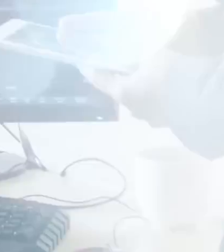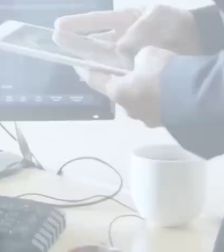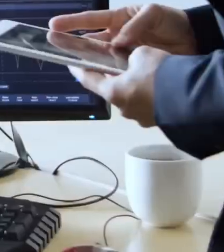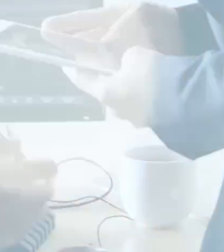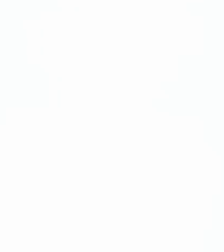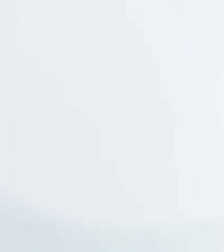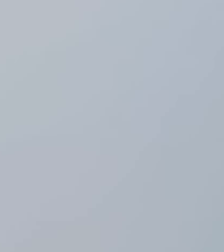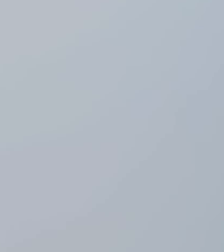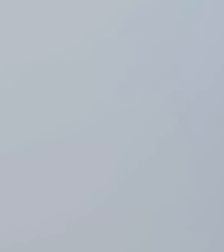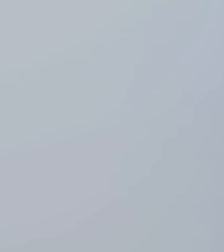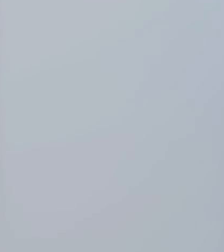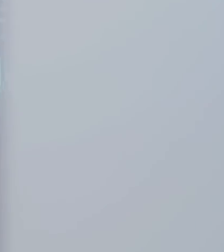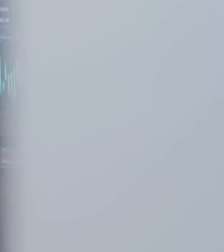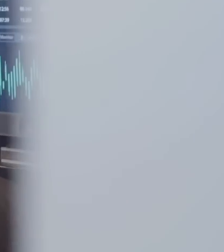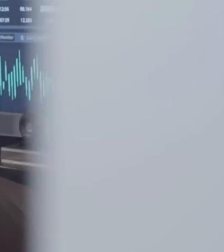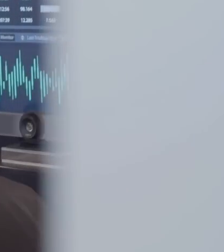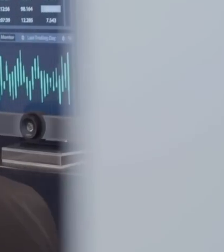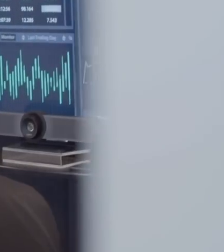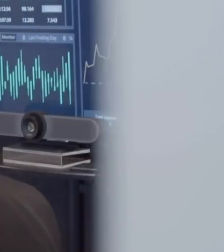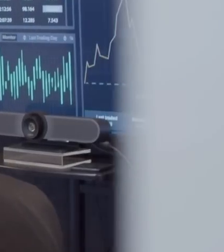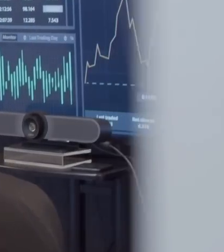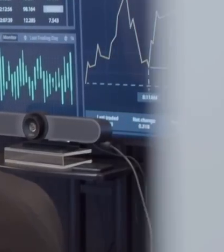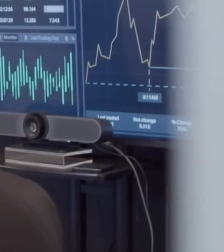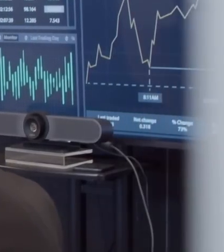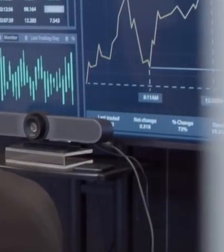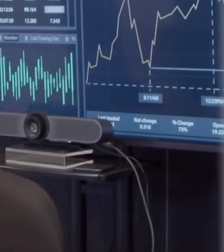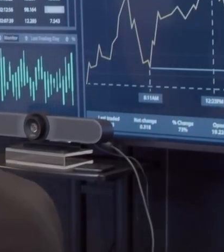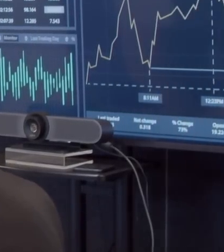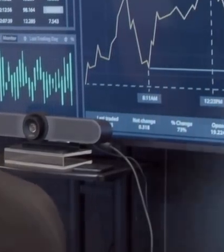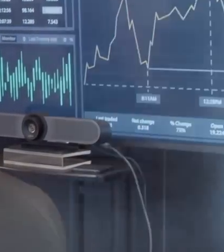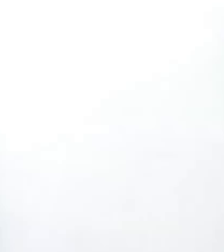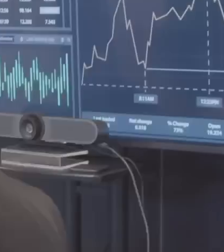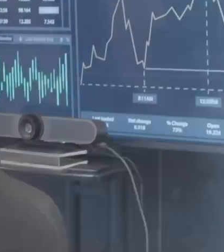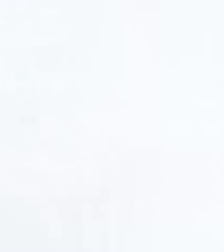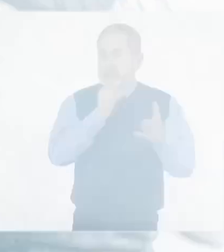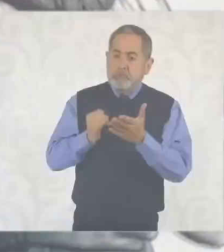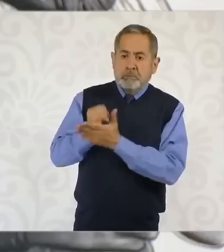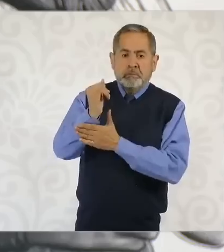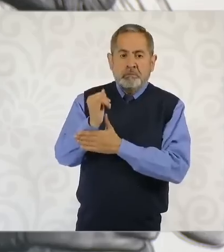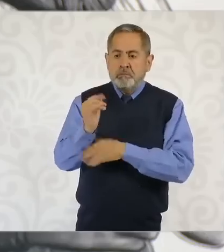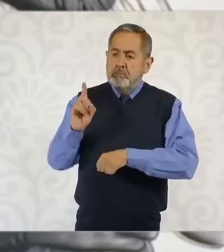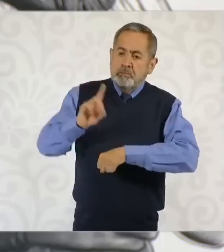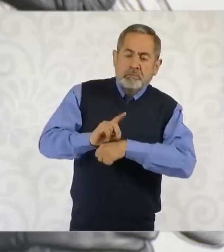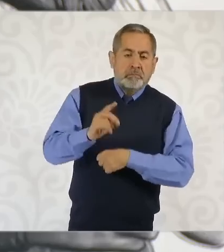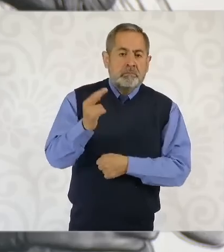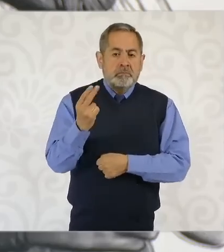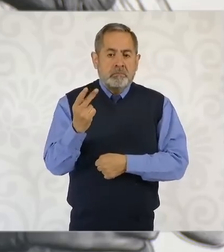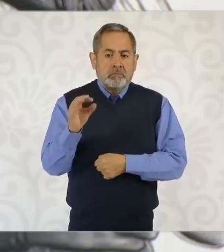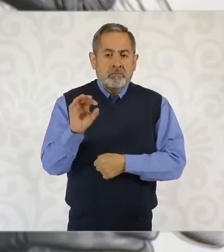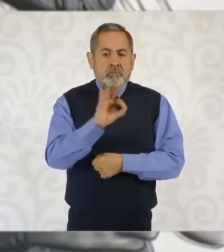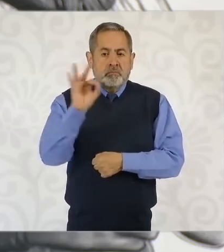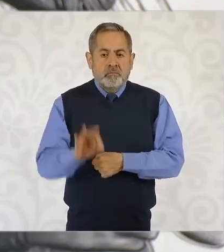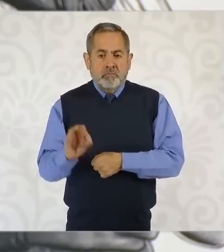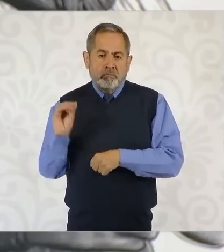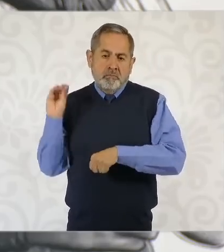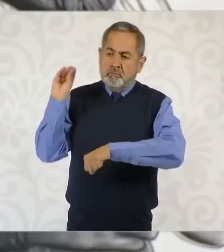entre ambos países ha sostenido la presidenta de México se ha plantado en la tribuna presidencial y